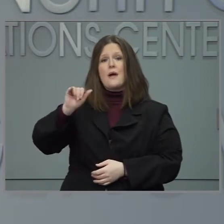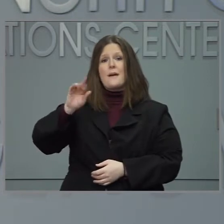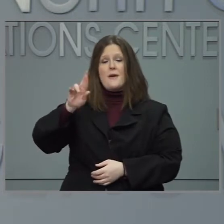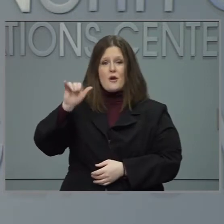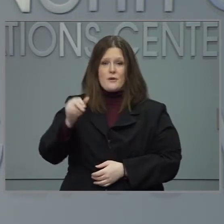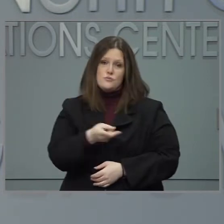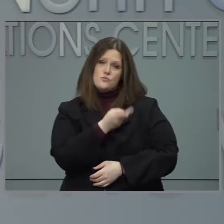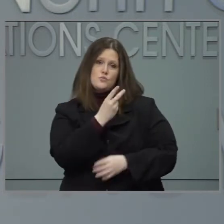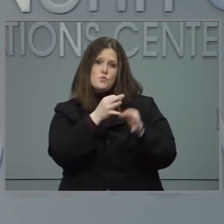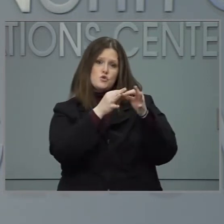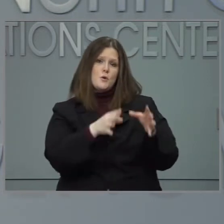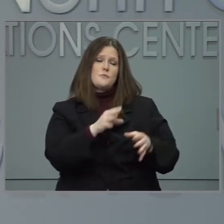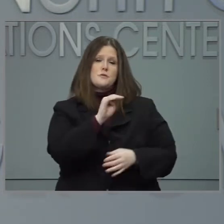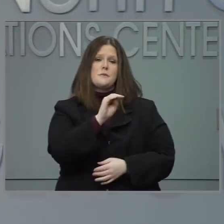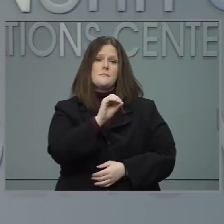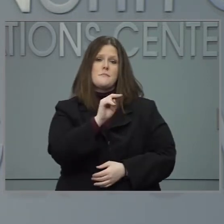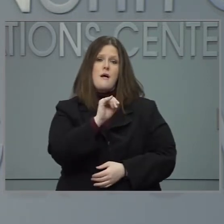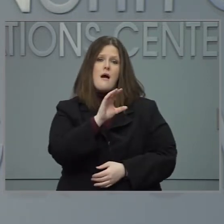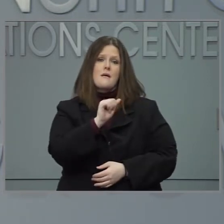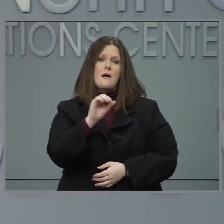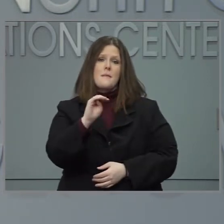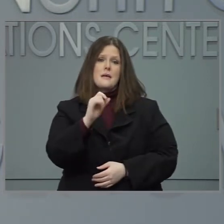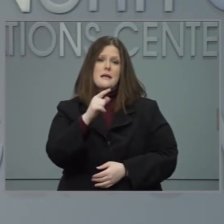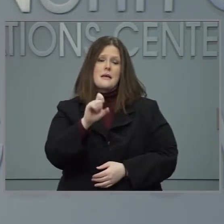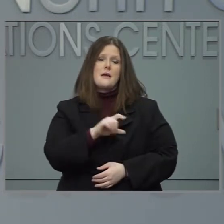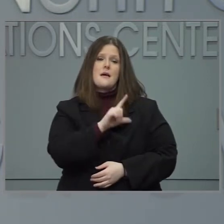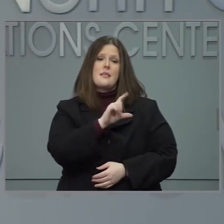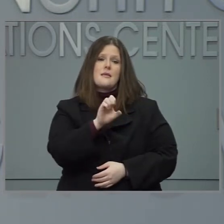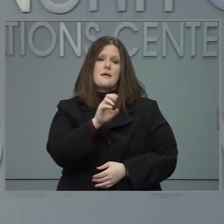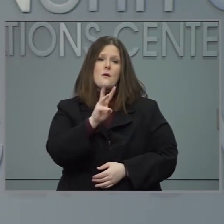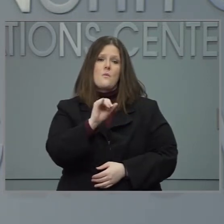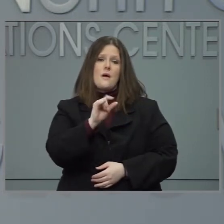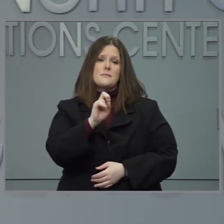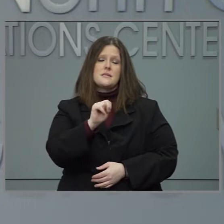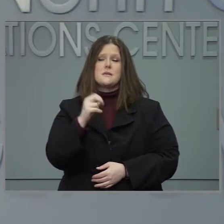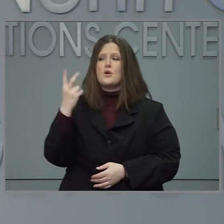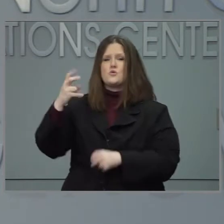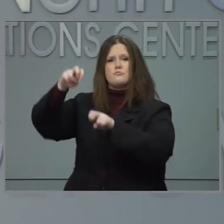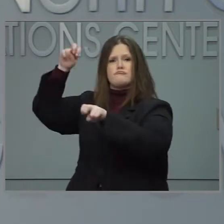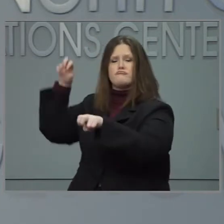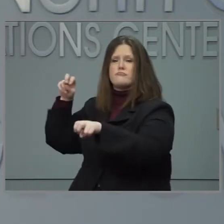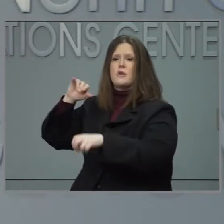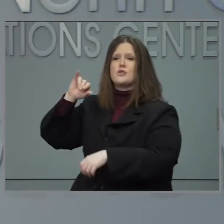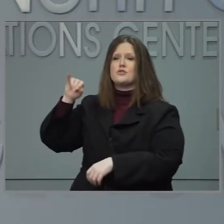Mónica metí en Liberia en San son hechos intérpretes de señas y tras las cámaras Yasmin dicha